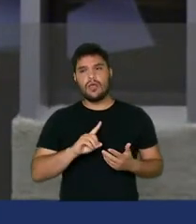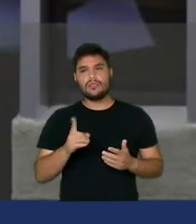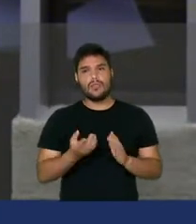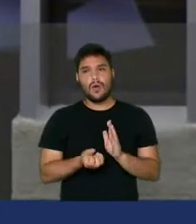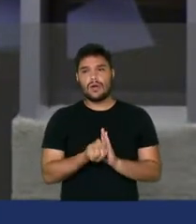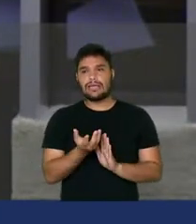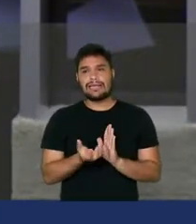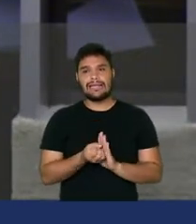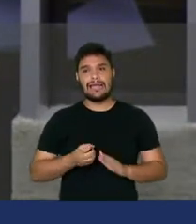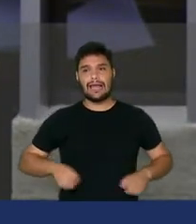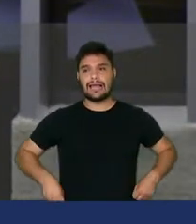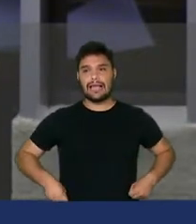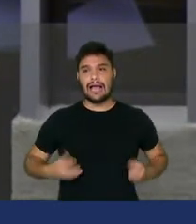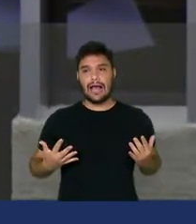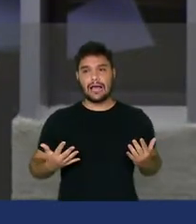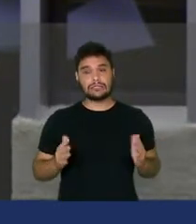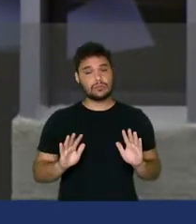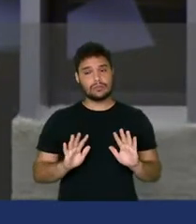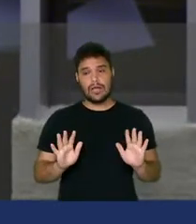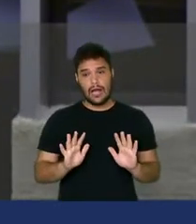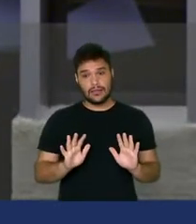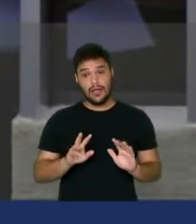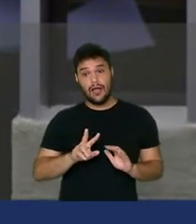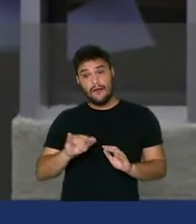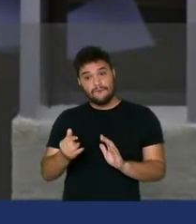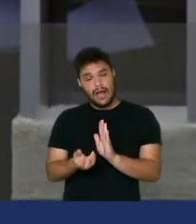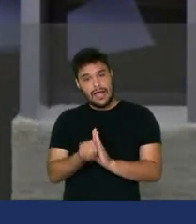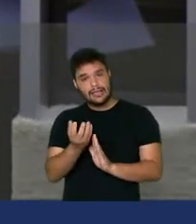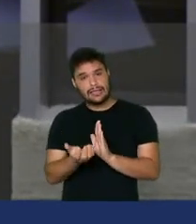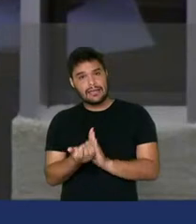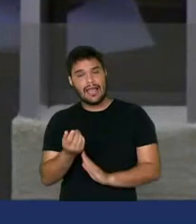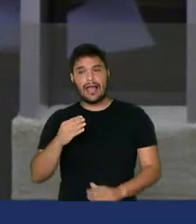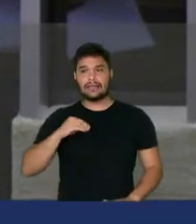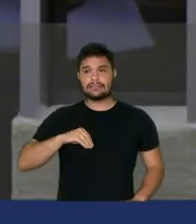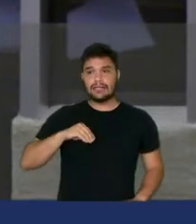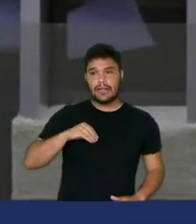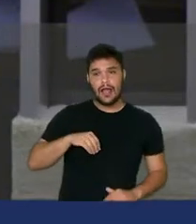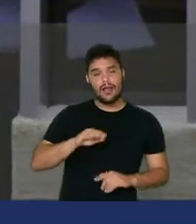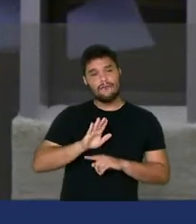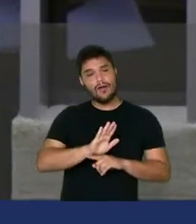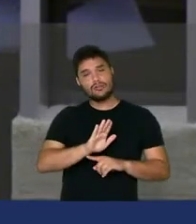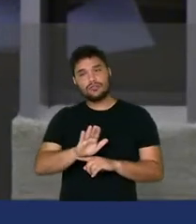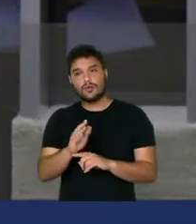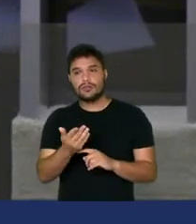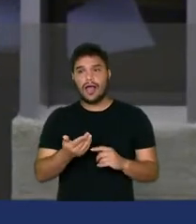MOMENTO. PORTANTO, NÃO GERA DESPESA, PELO CONTRÁRIO, VAI GERAR RENDA, VAI GERAR DESENVOLVIMENTO, VAI AGREGAR,